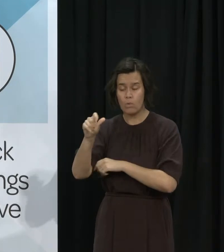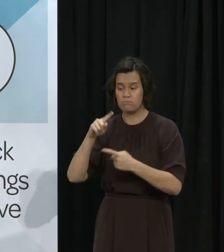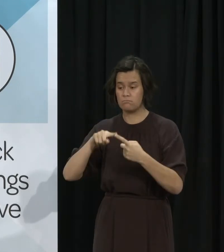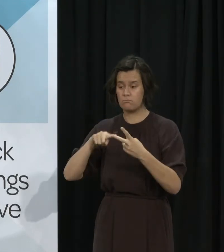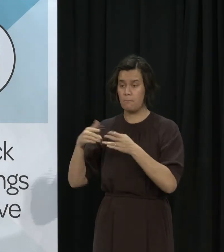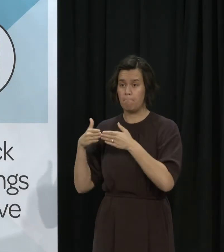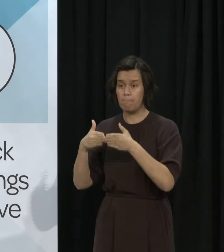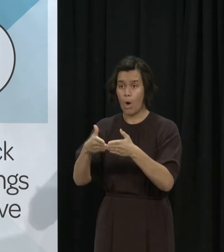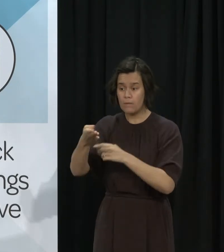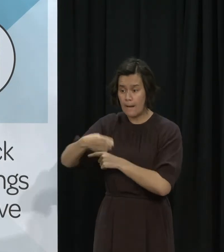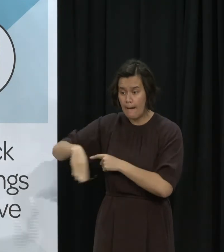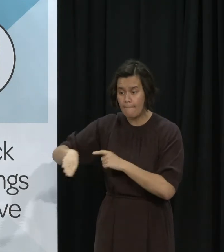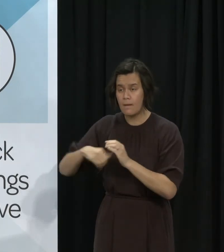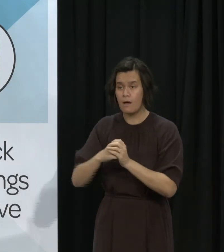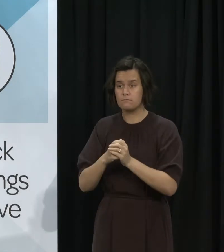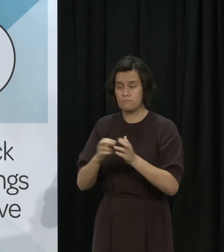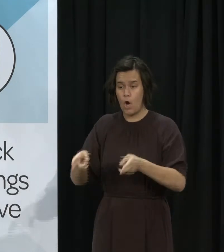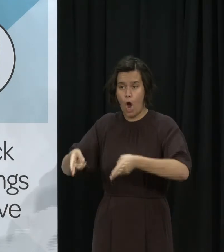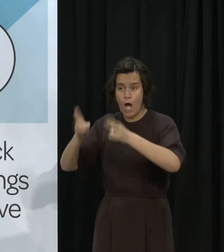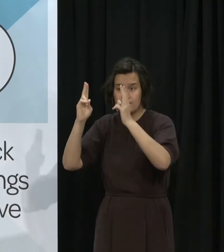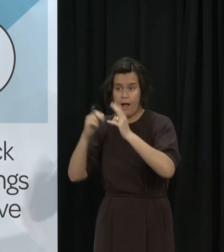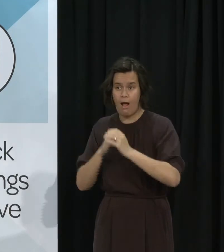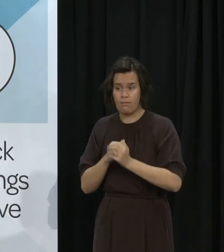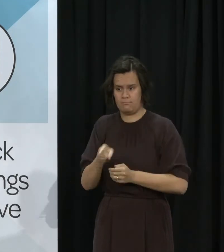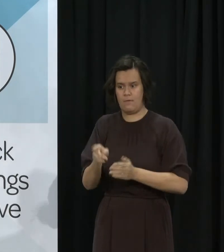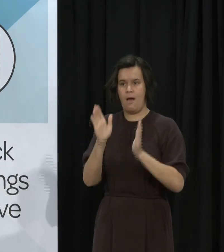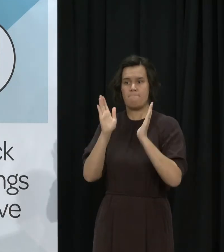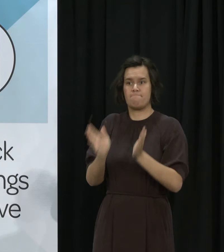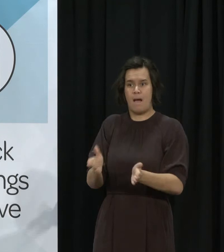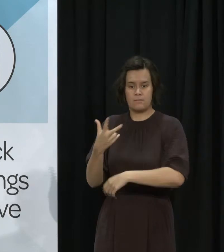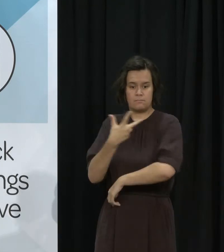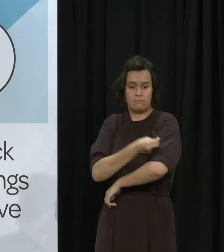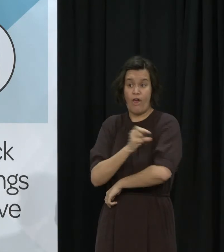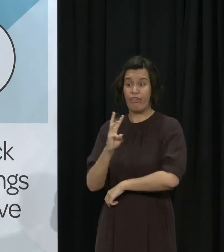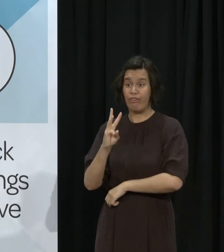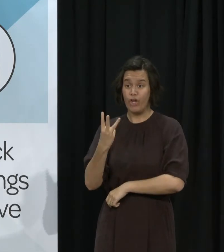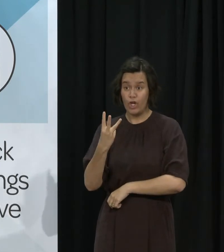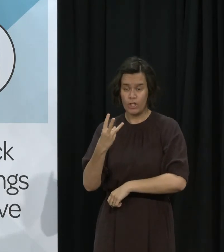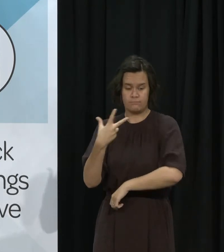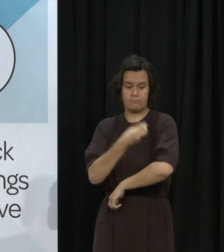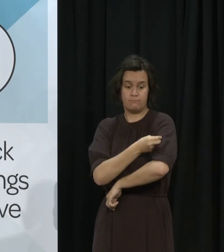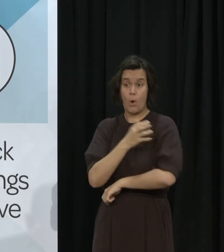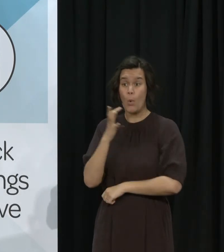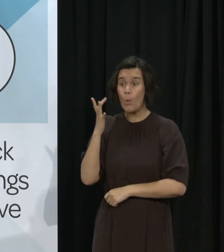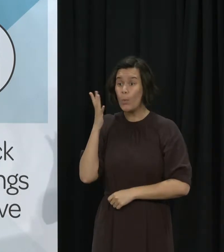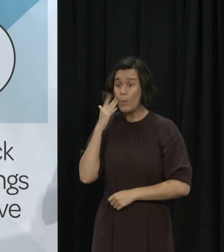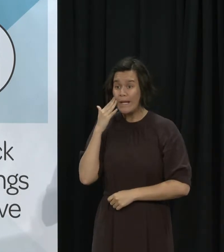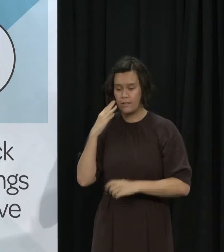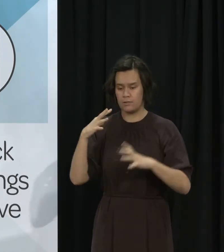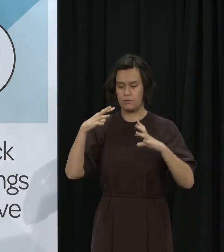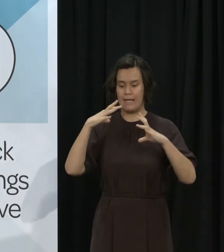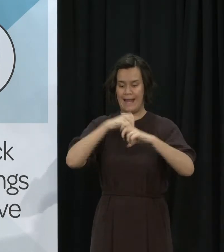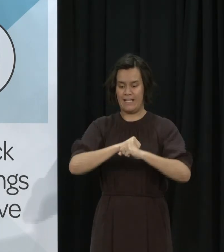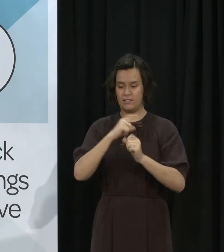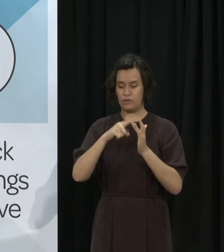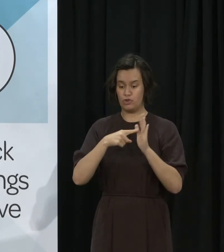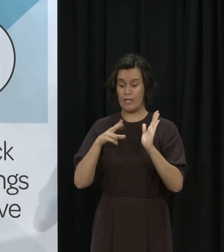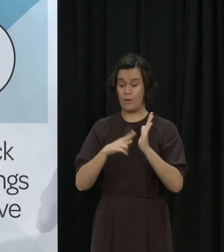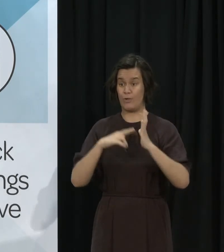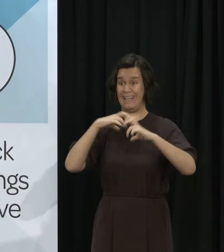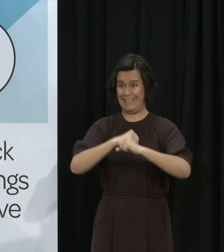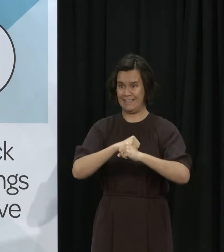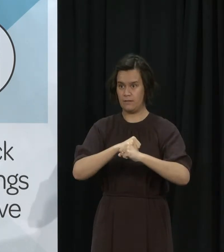mahi uru mai ki a Omicron. To